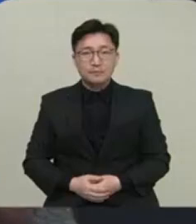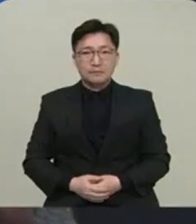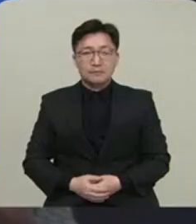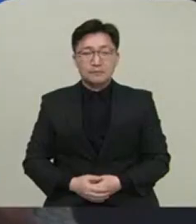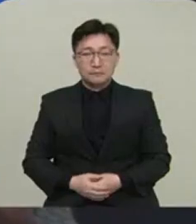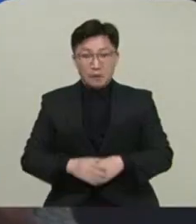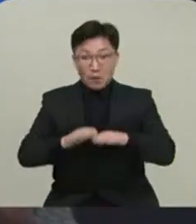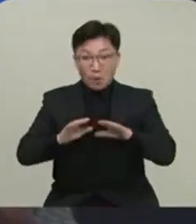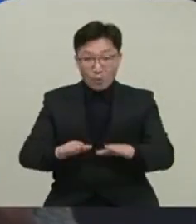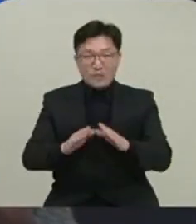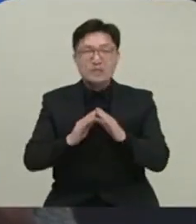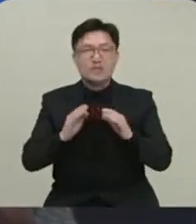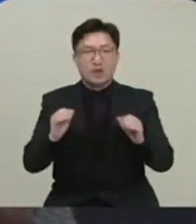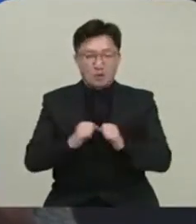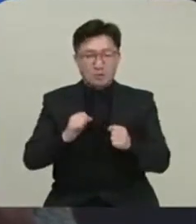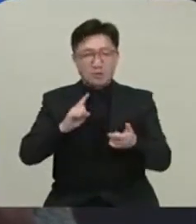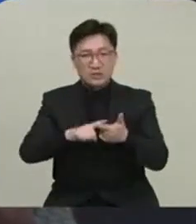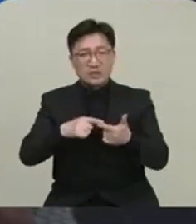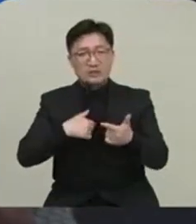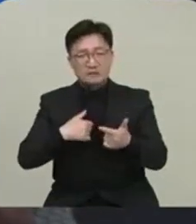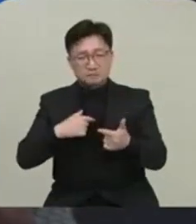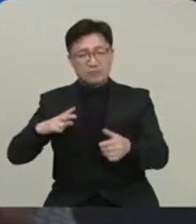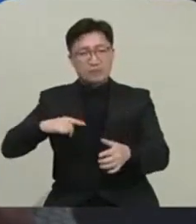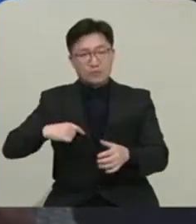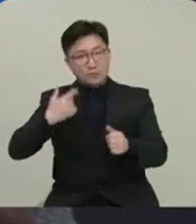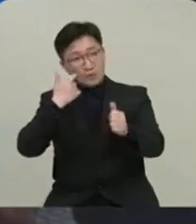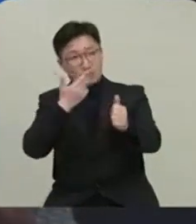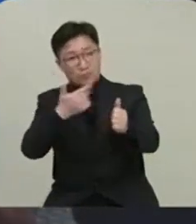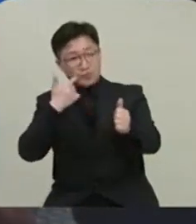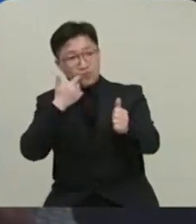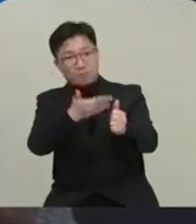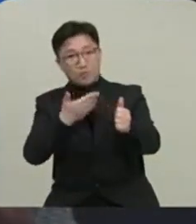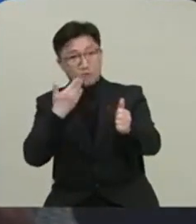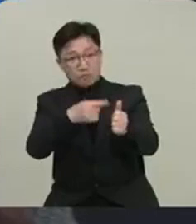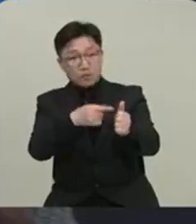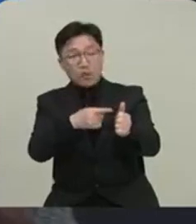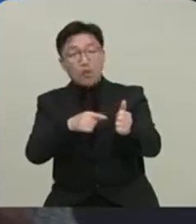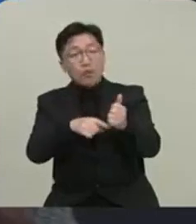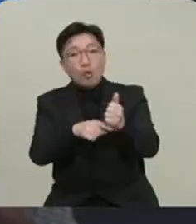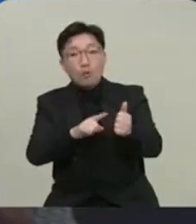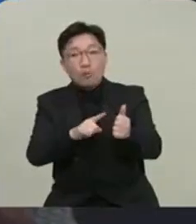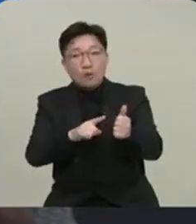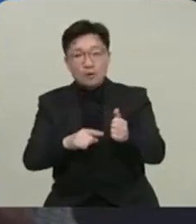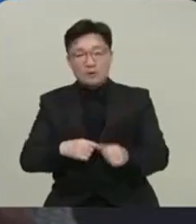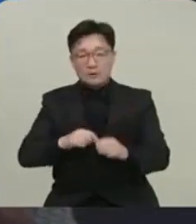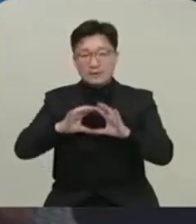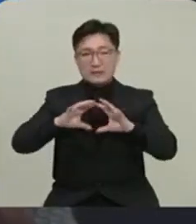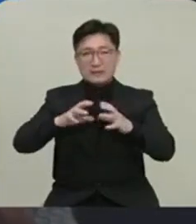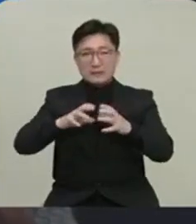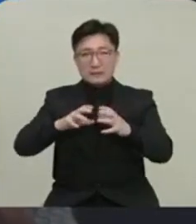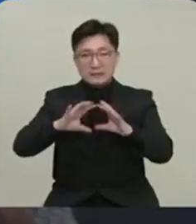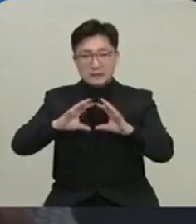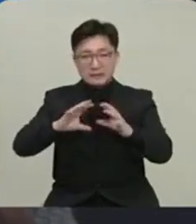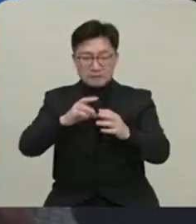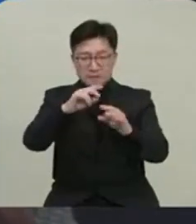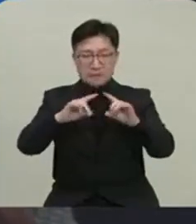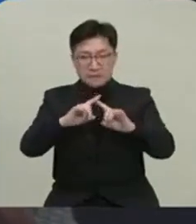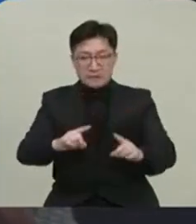오늘20일 전라북도에 대한 도의회 도정 질문에서는 새만금 예산 복원 방안을 마련하라는 요구가 이어 졌습니다.